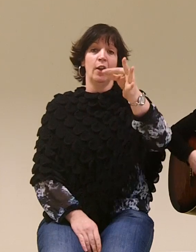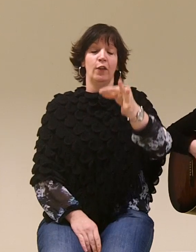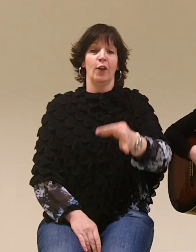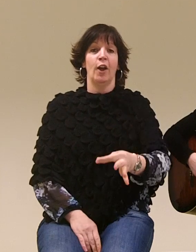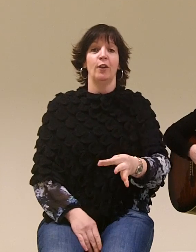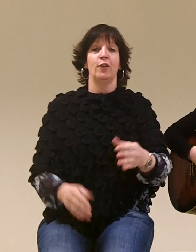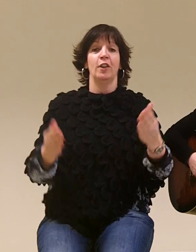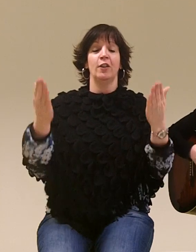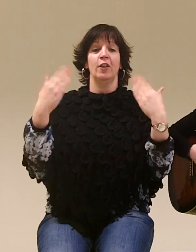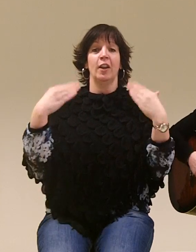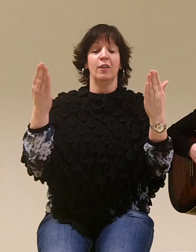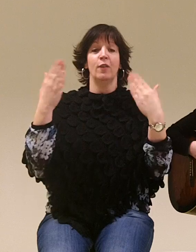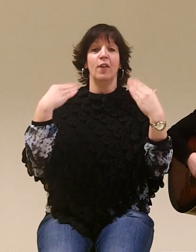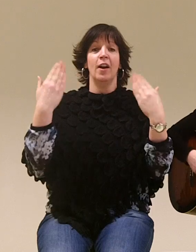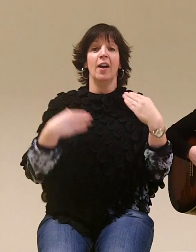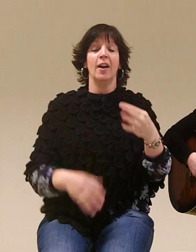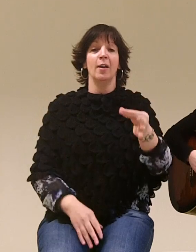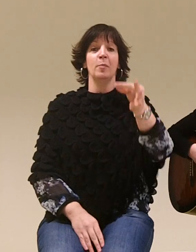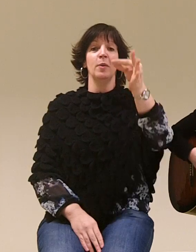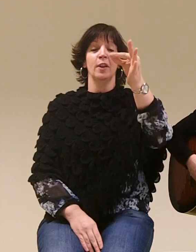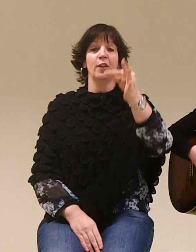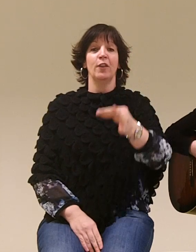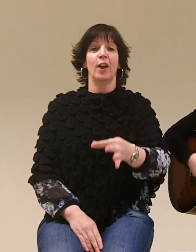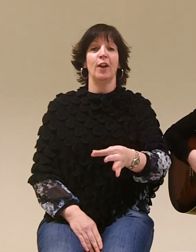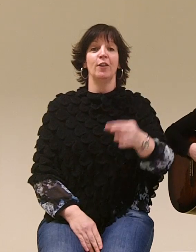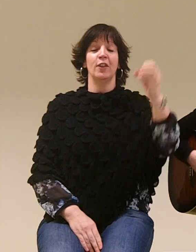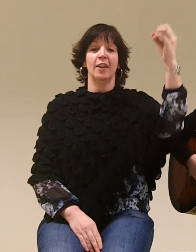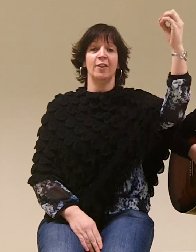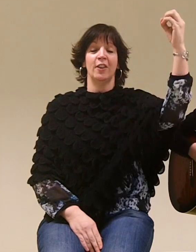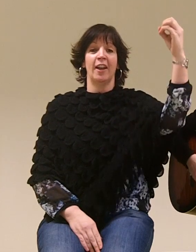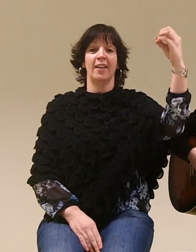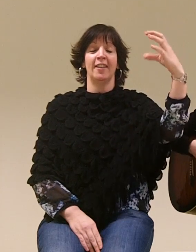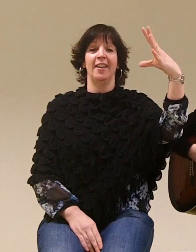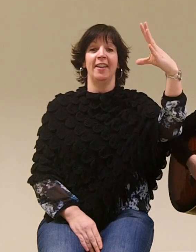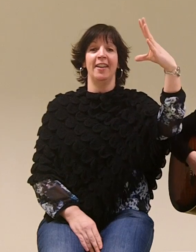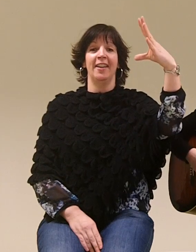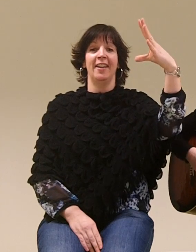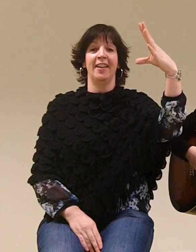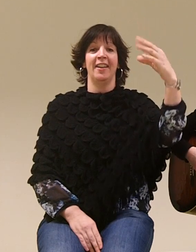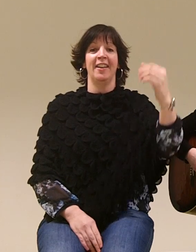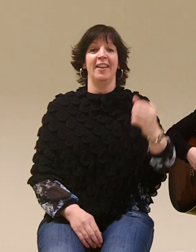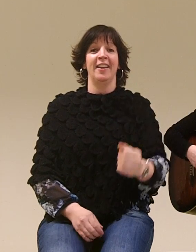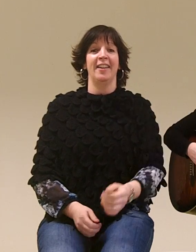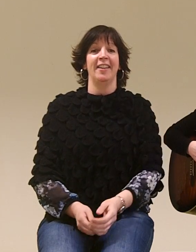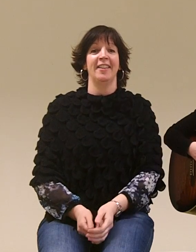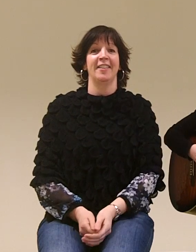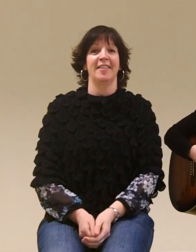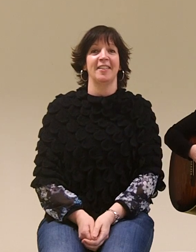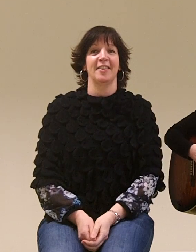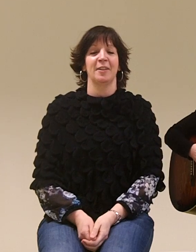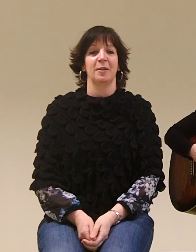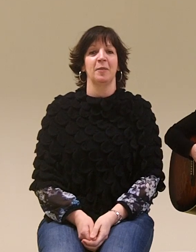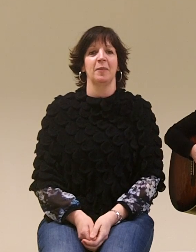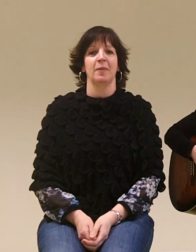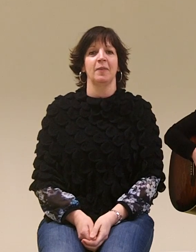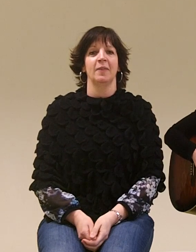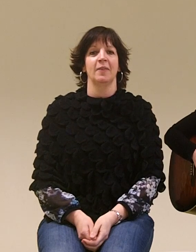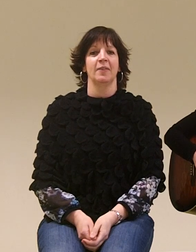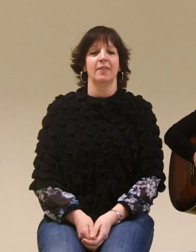thuis is het warm thuis is het licht